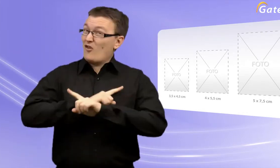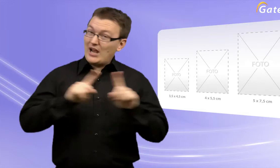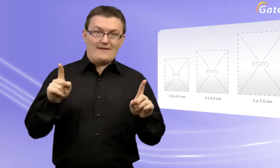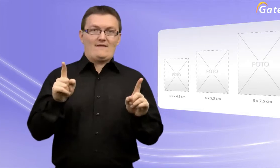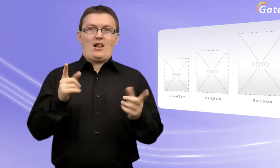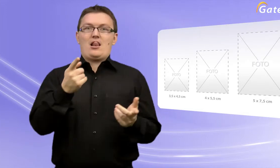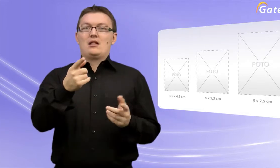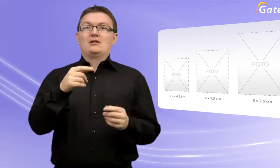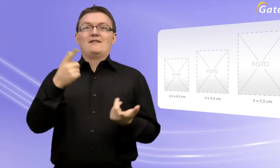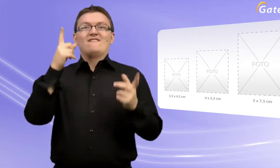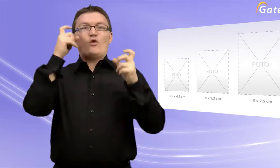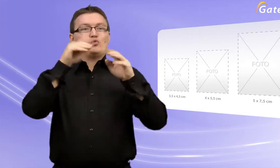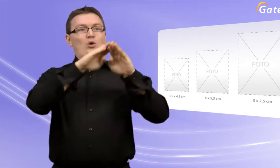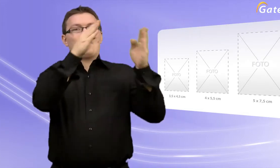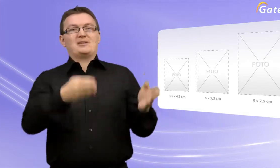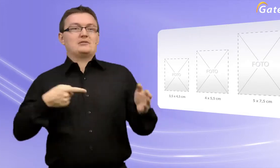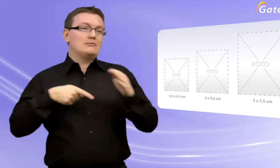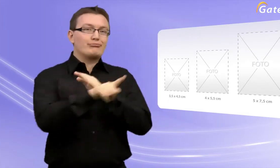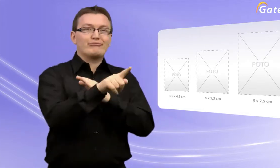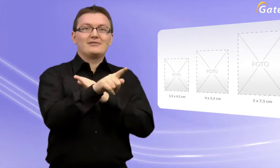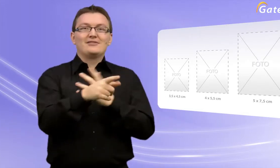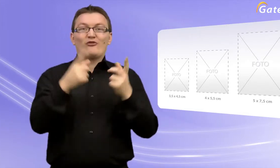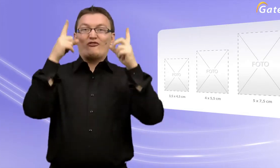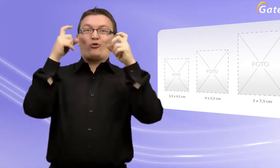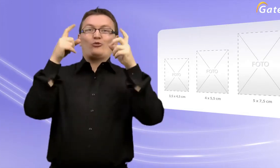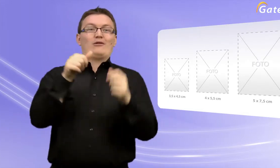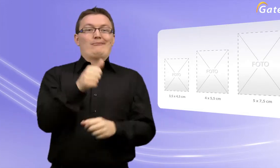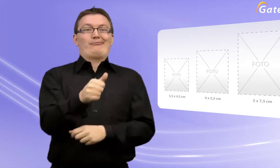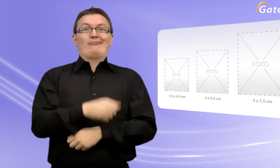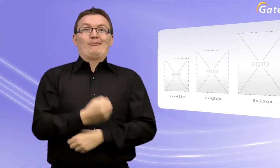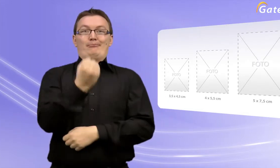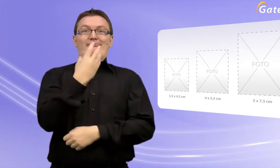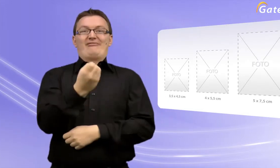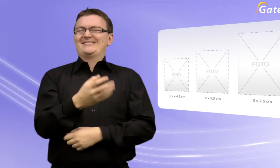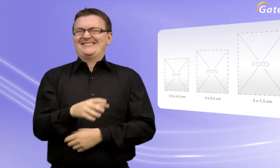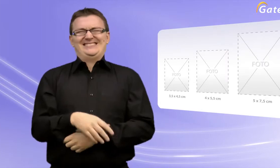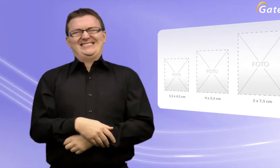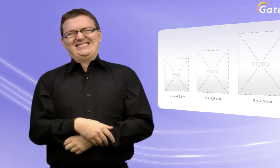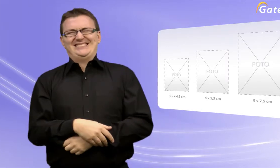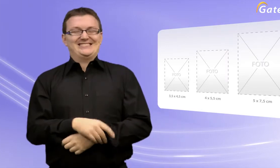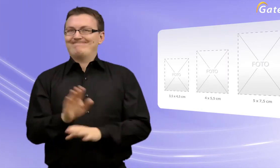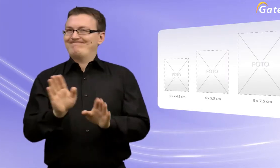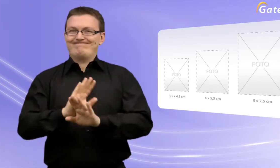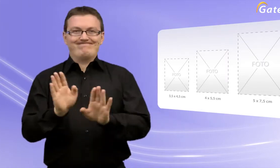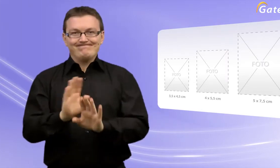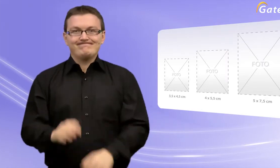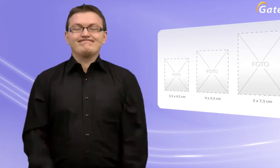Auf gar keinen Fall sollten Sie Bilder aus dem Foto-Automat verwenden.